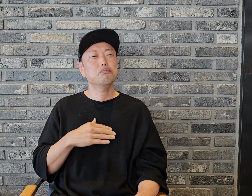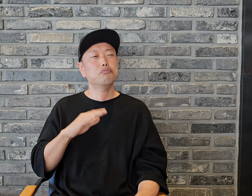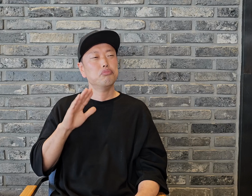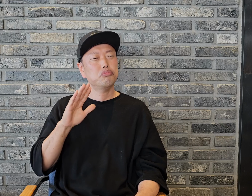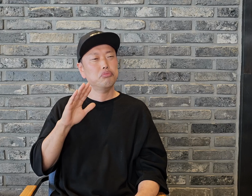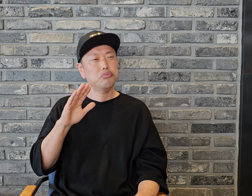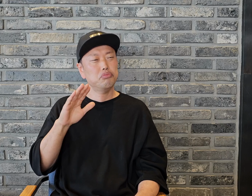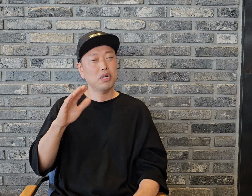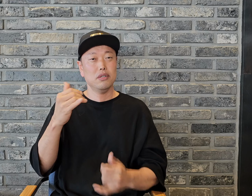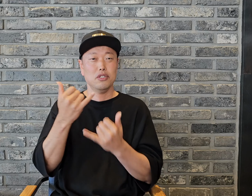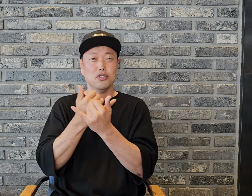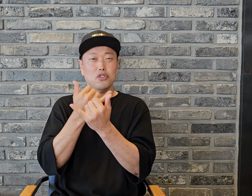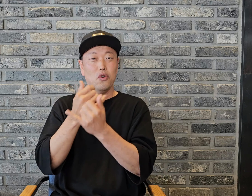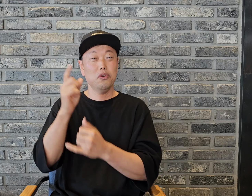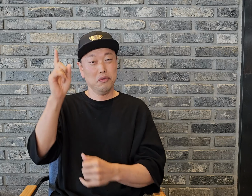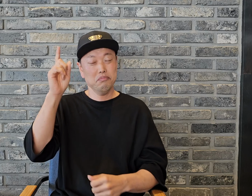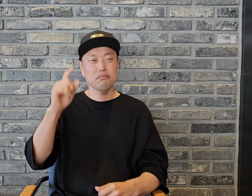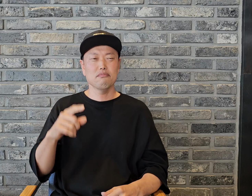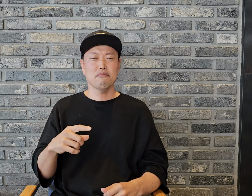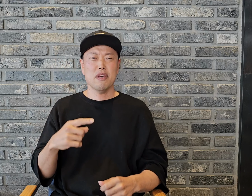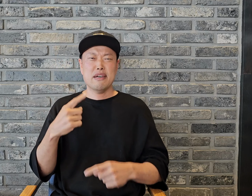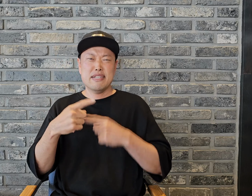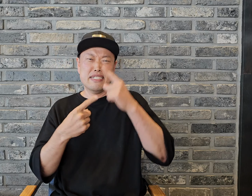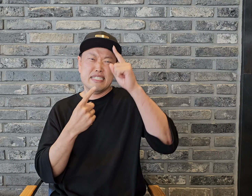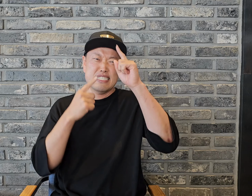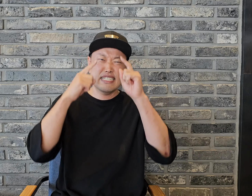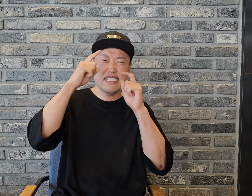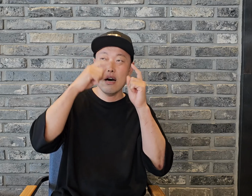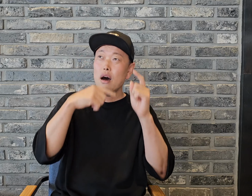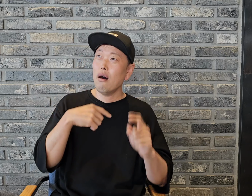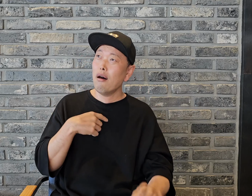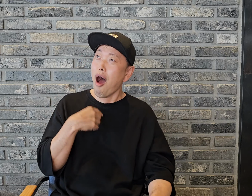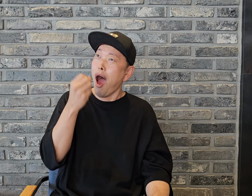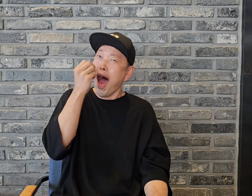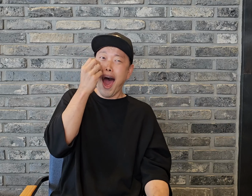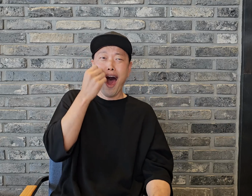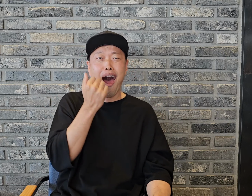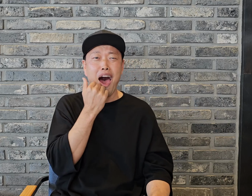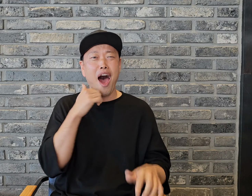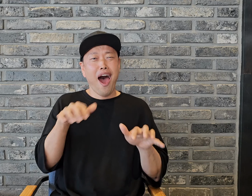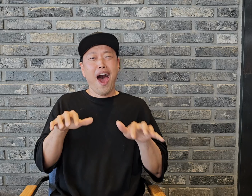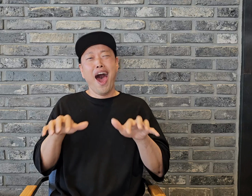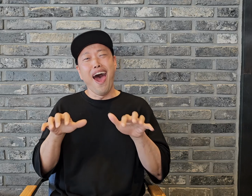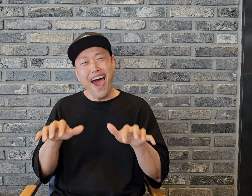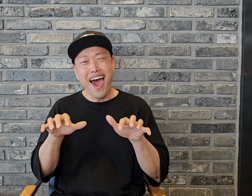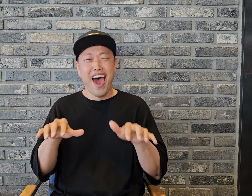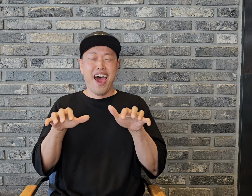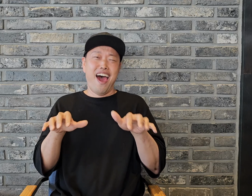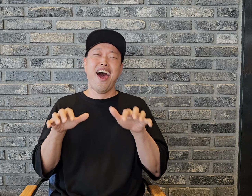親戚が話しているのを見て 表情がとても生き生きしていて